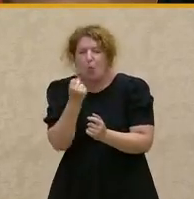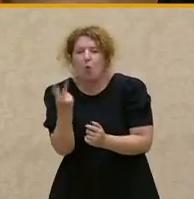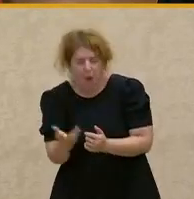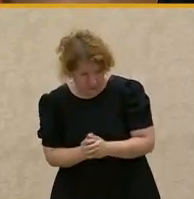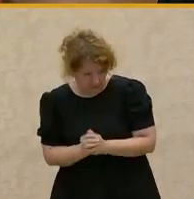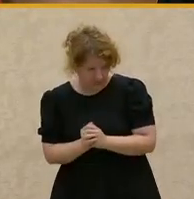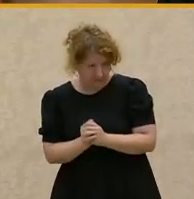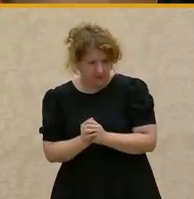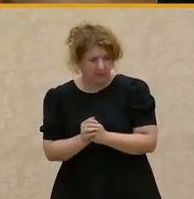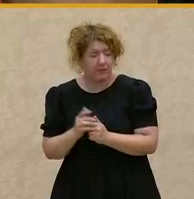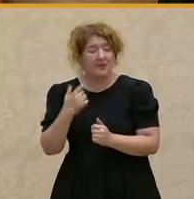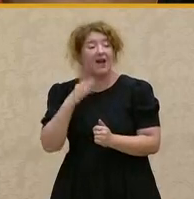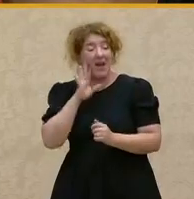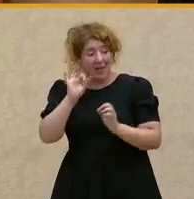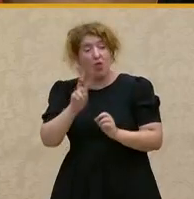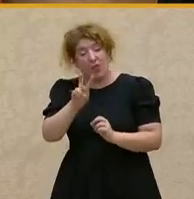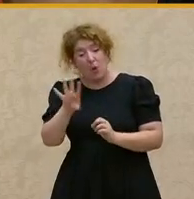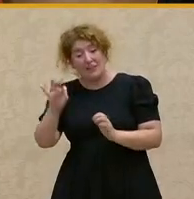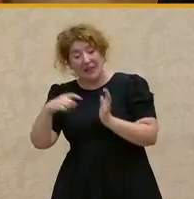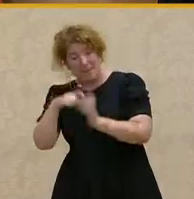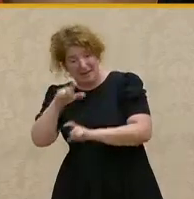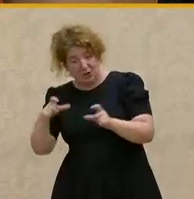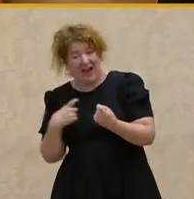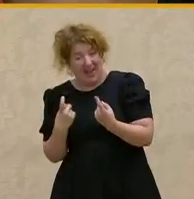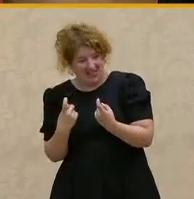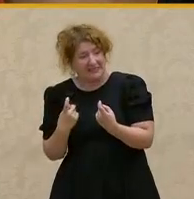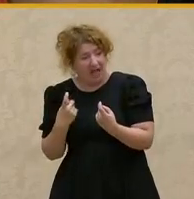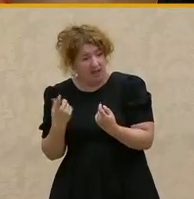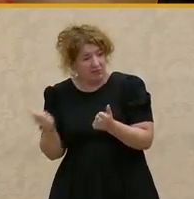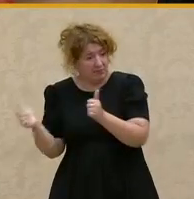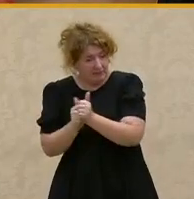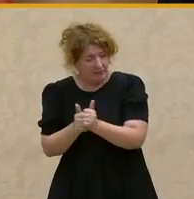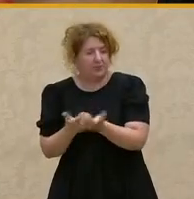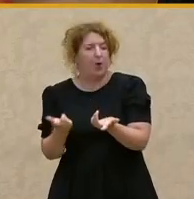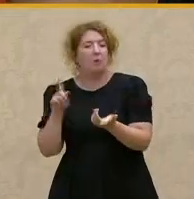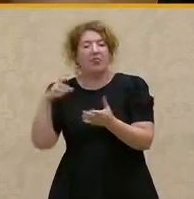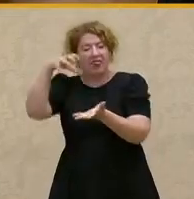estos 240 000 personas que necesitan ayuda. Para ofrecerles un asesoramiento a las familias y a